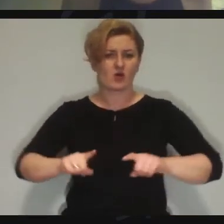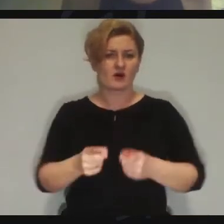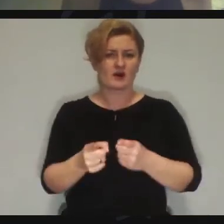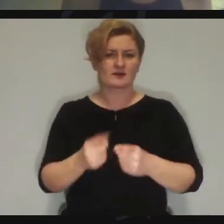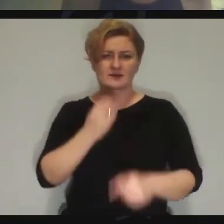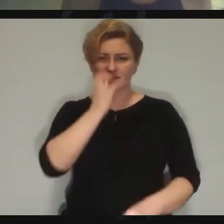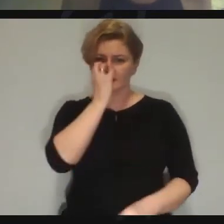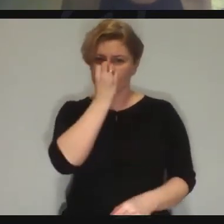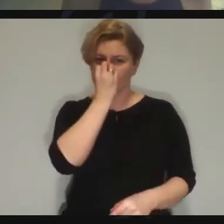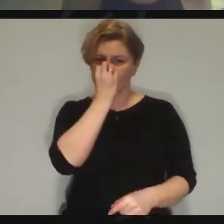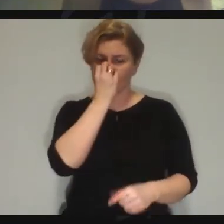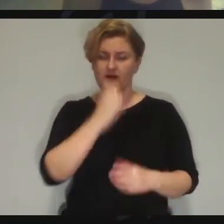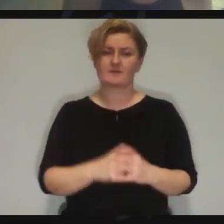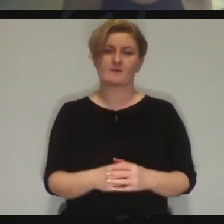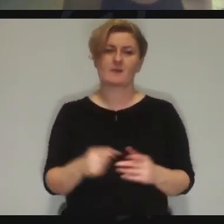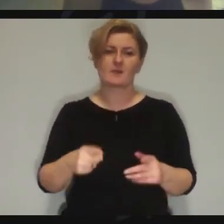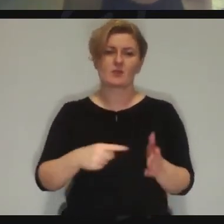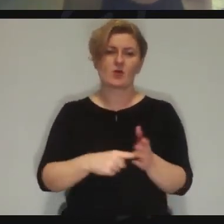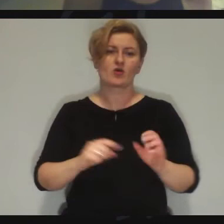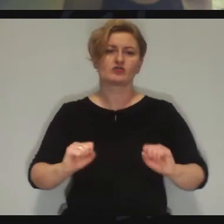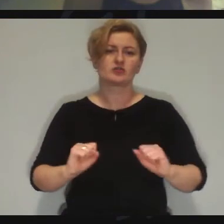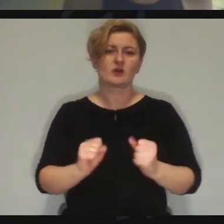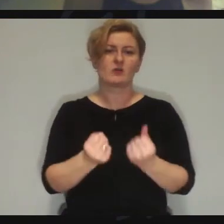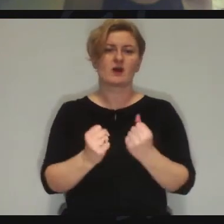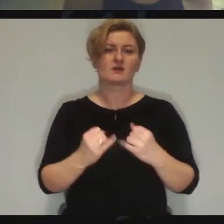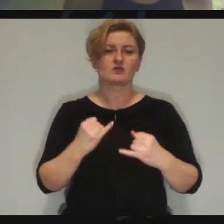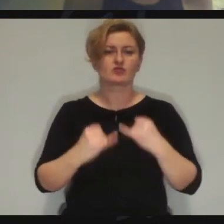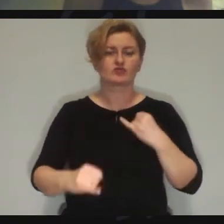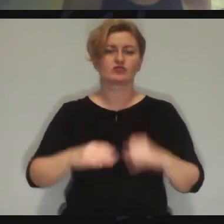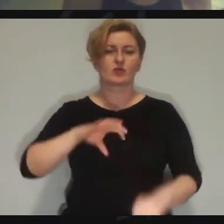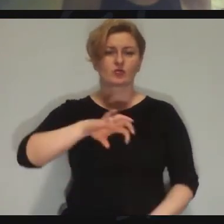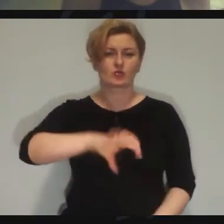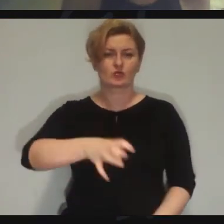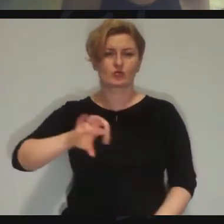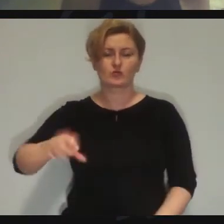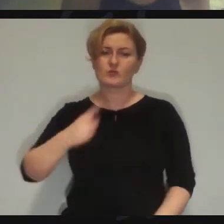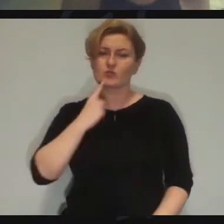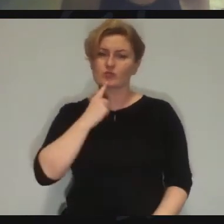ale to są działania z różnymi grupami młodych ludzi.